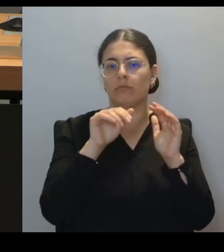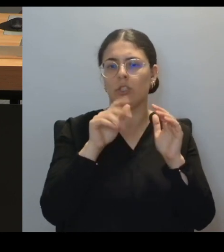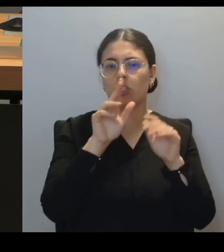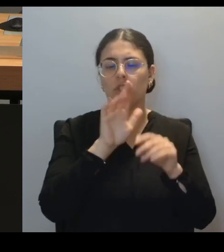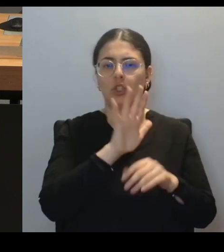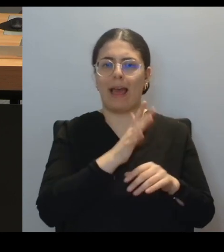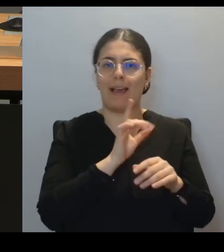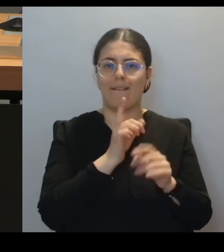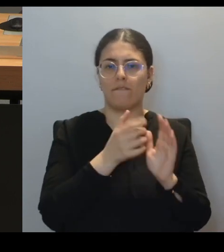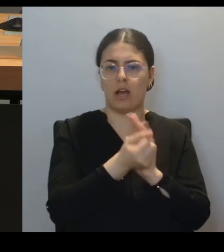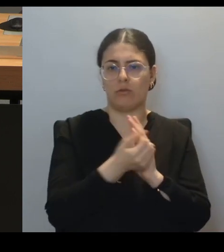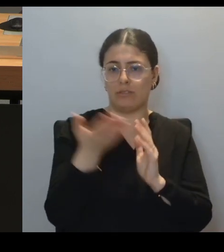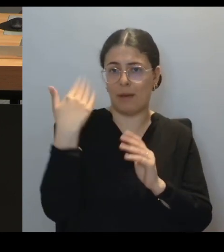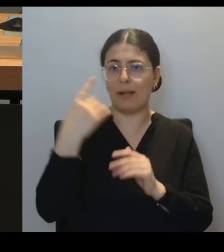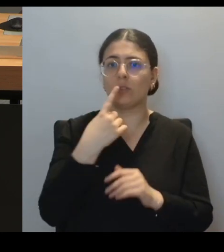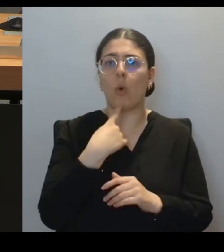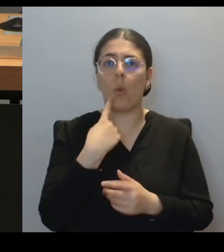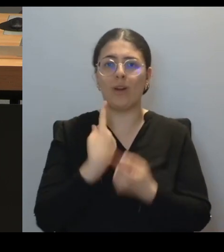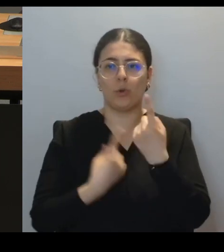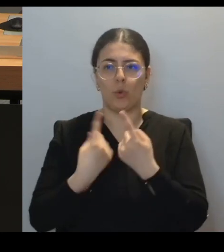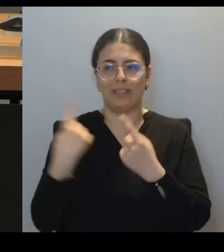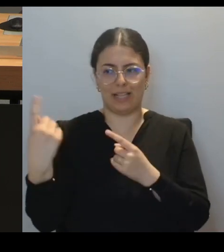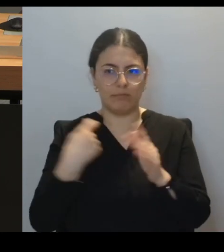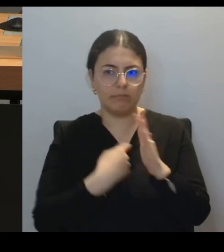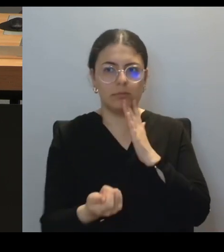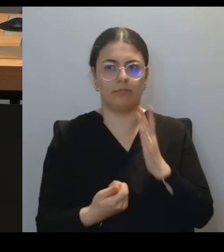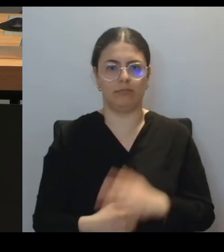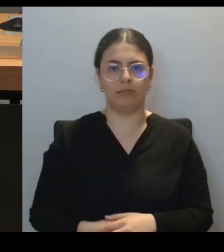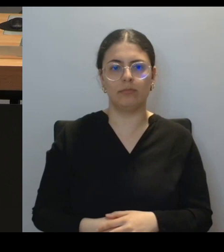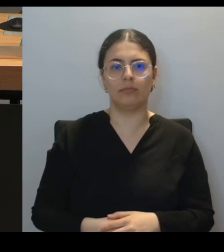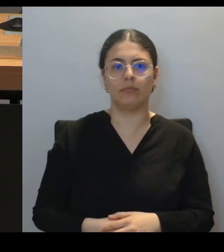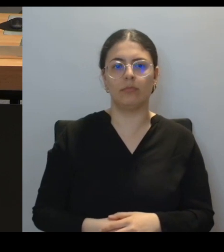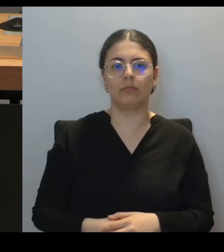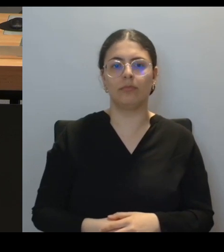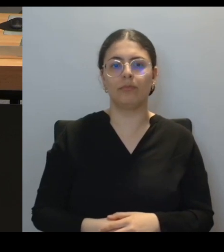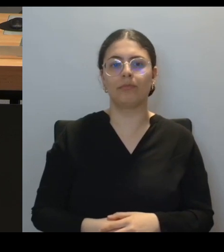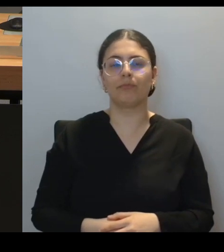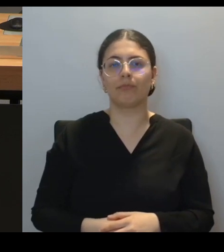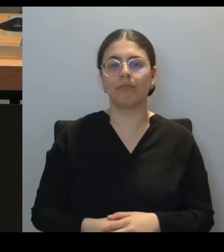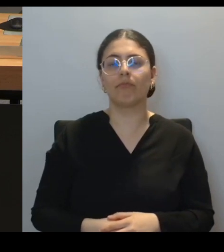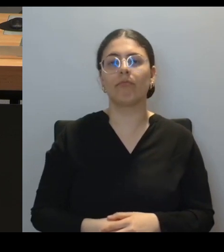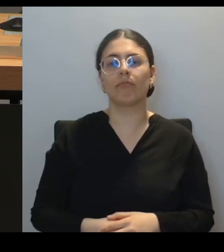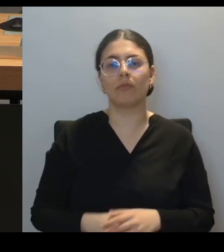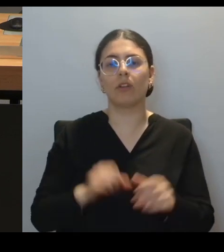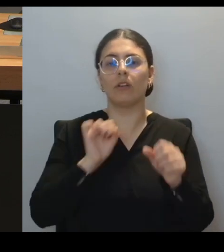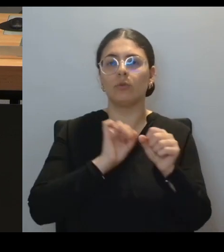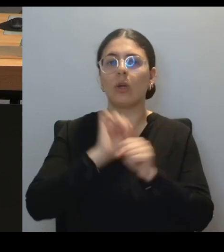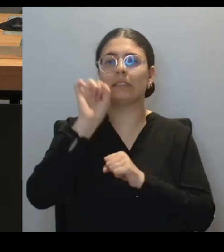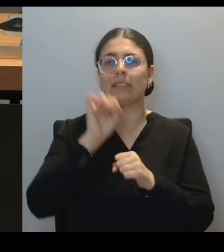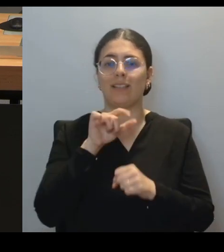Letztlich ist es aber Sinn und Zweck der Schleierfahndung nach dem Wegfall der Grenzkontrollen im Schengenraum grenzüberschreitende